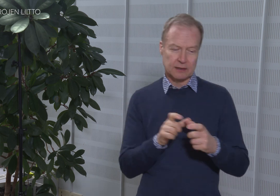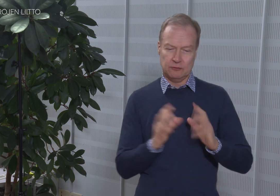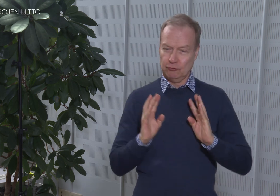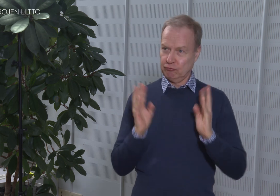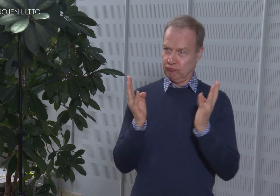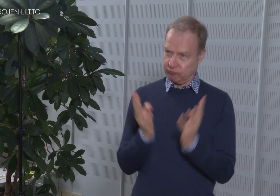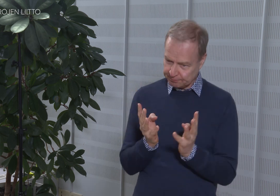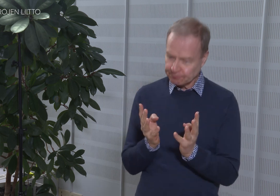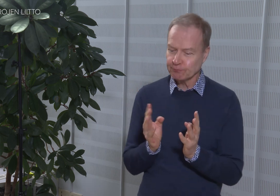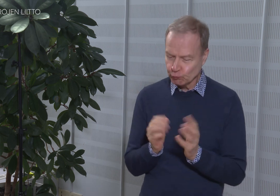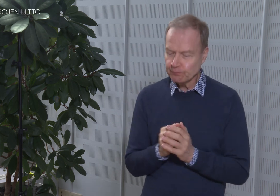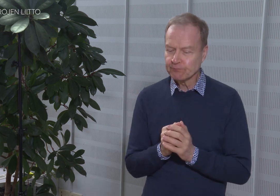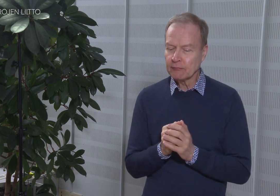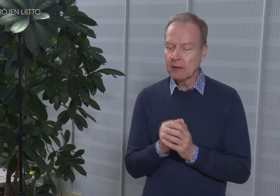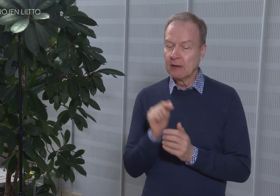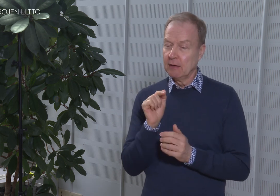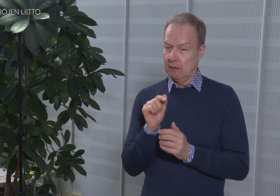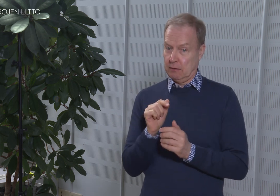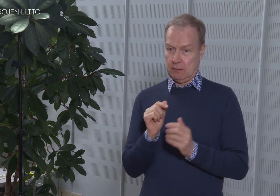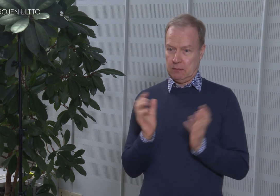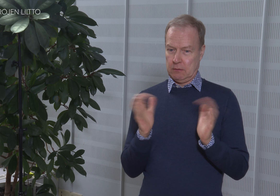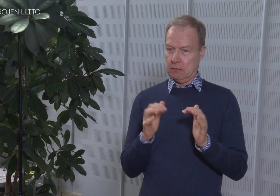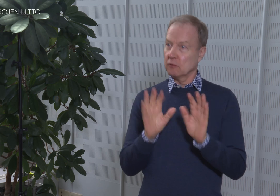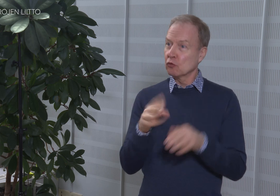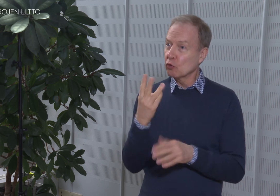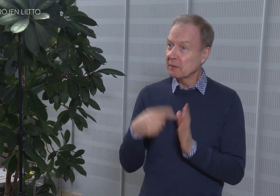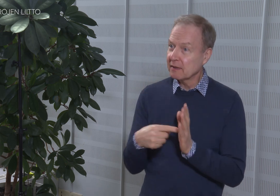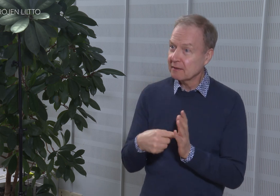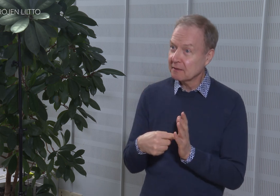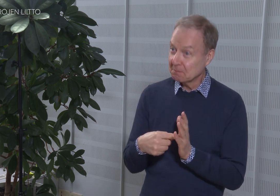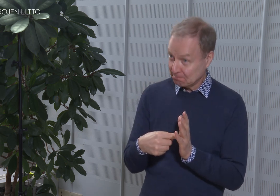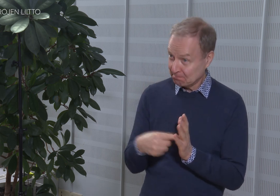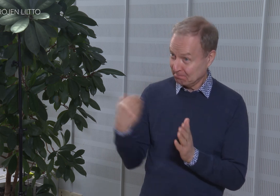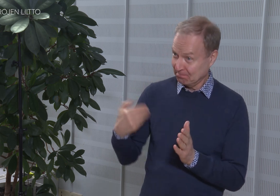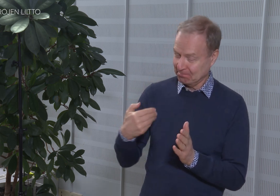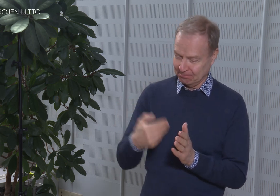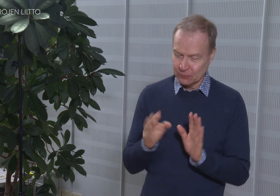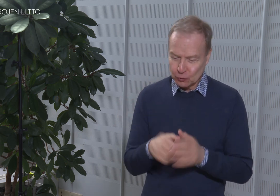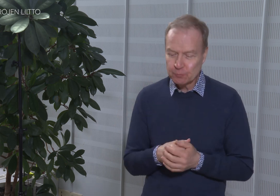ja järjestöjen edustajia. Kokouksia on ollut tähän mennessä yhteensä kolme.